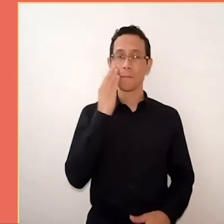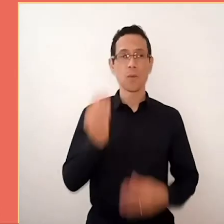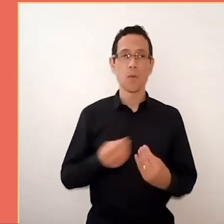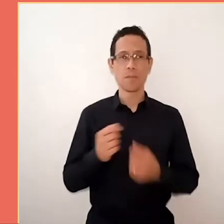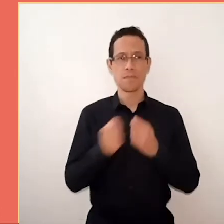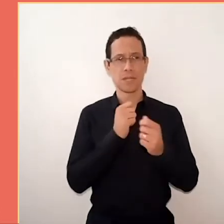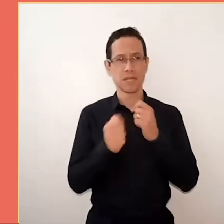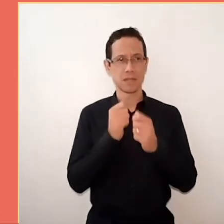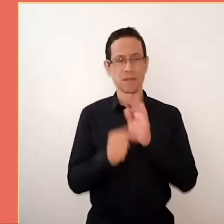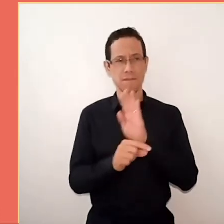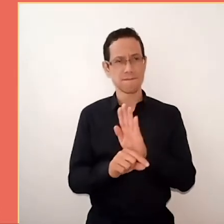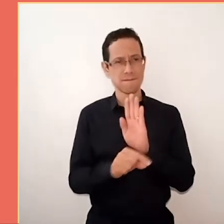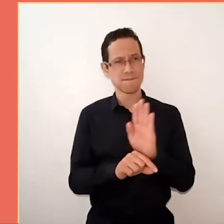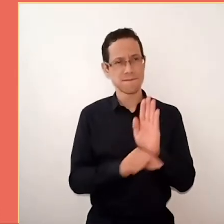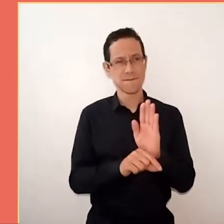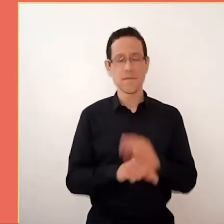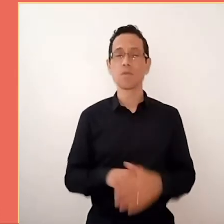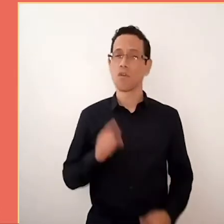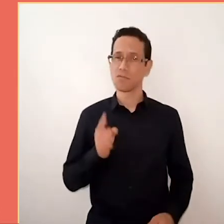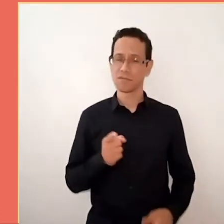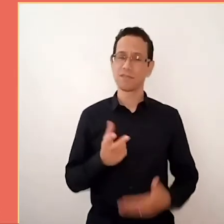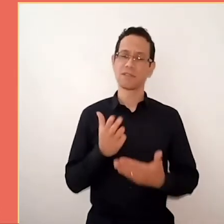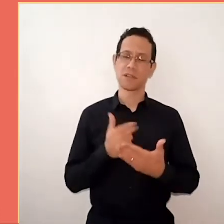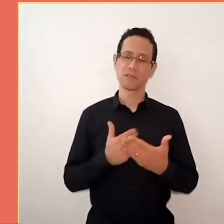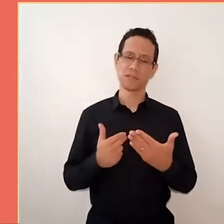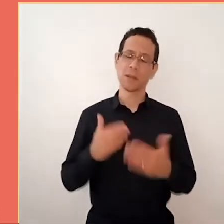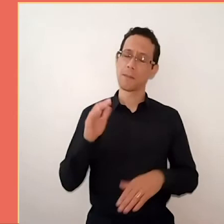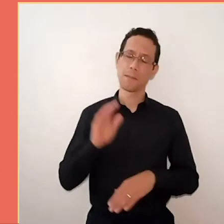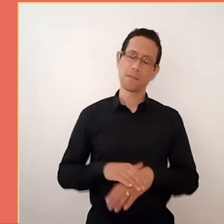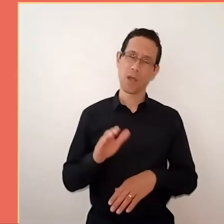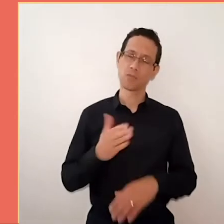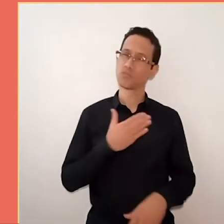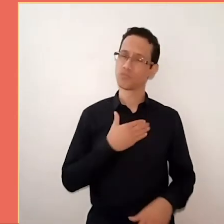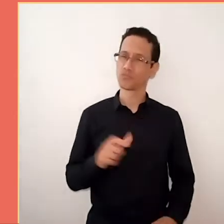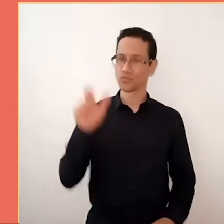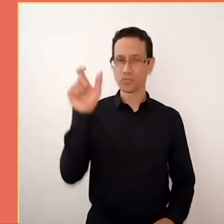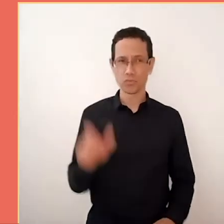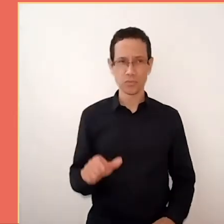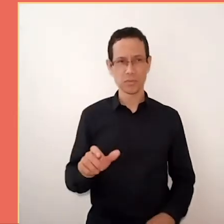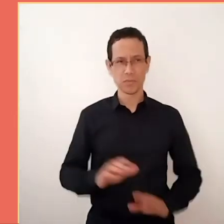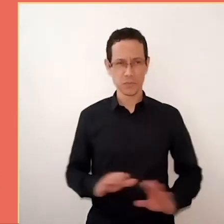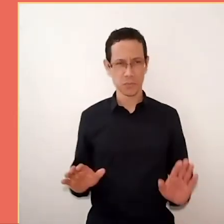sem ser aquela: "Desenhe o personagem que você mais gostou". Não é isso que a gente precisa fazer, de jeito nenhum,